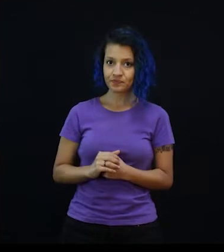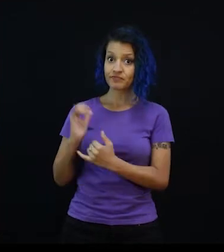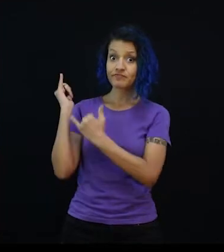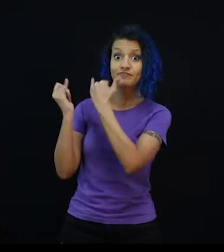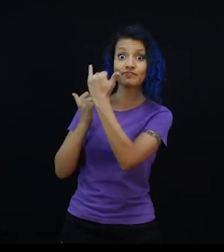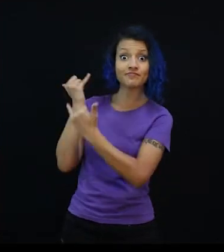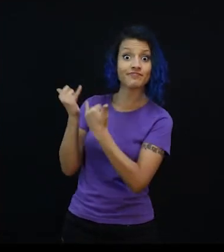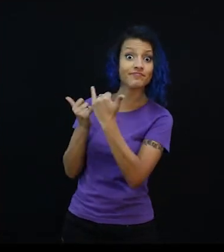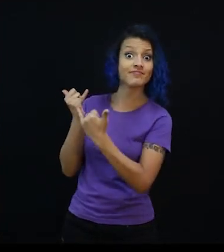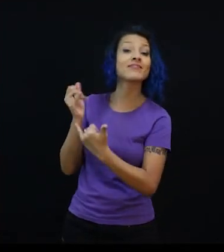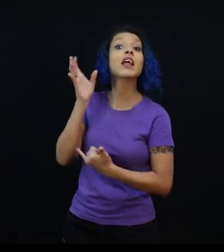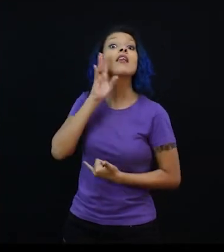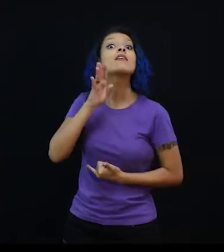para fazer no banho, não é?